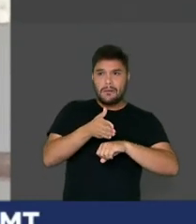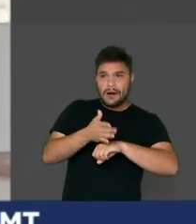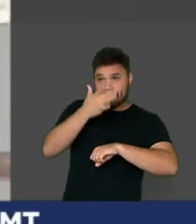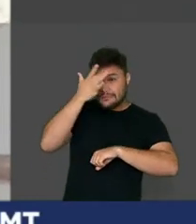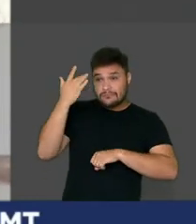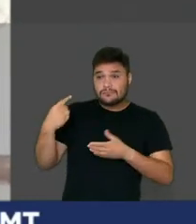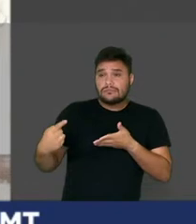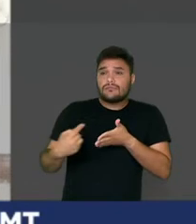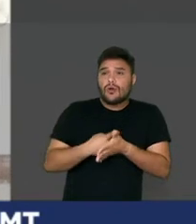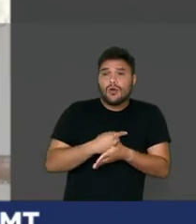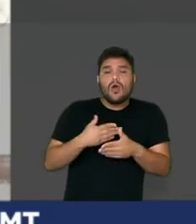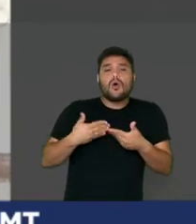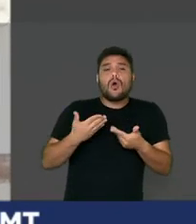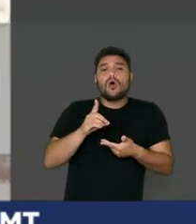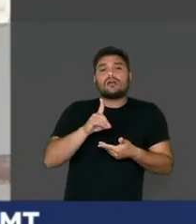VOTAÇÃO. POR ONDE EU PASSO, AS PESSOAS: QUE DIA VAI VOTAR?